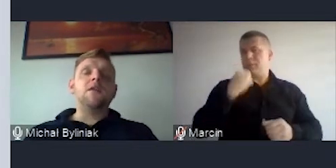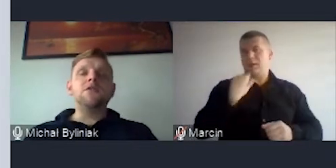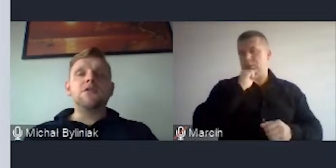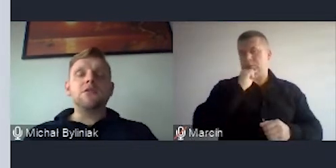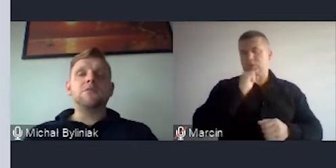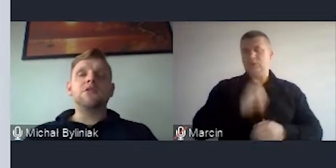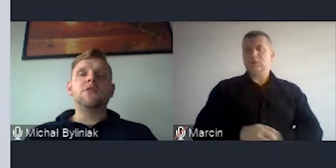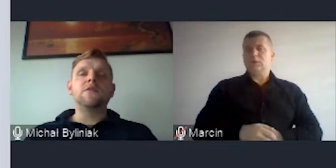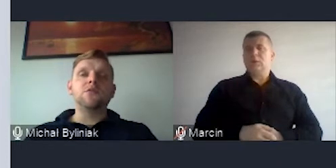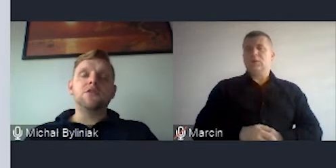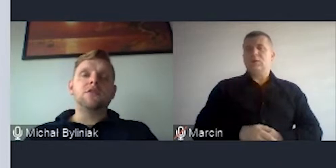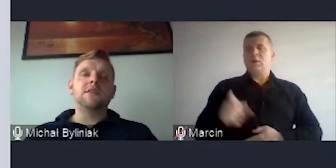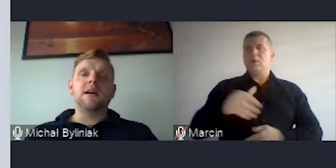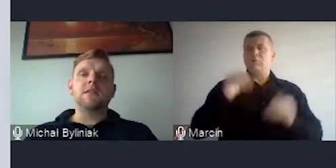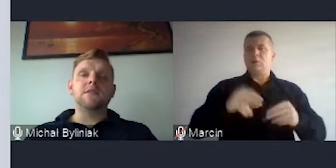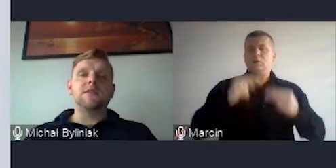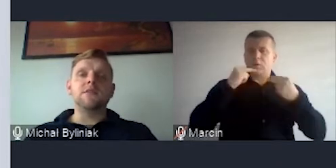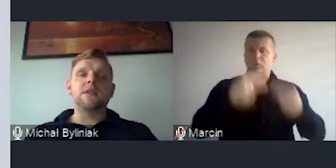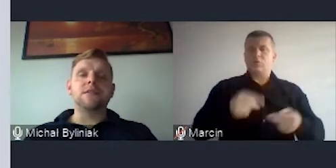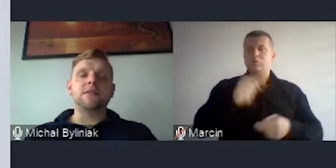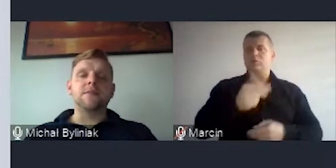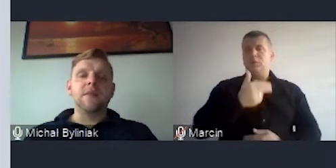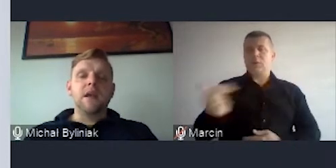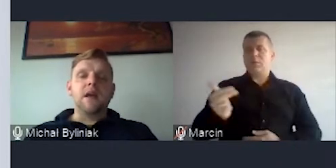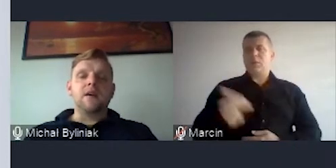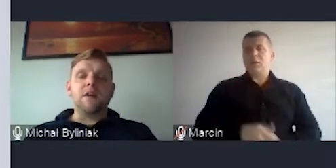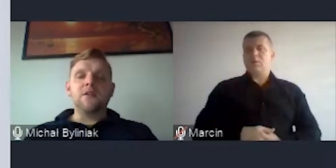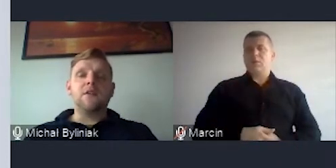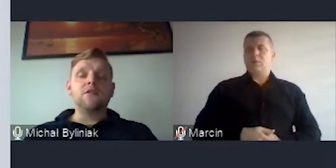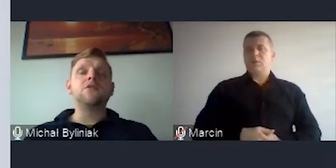Ale chodzi również o to, żebyście mogli wrócić do tych zagadnień związanych z kwalifikowalnością